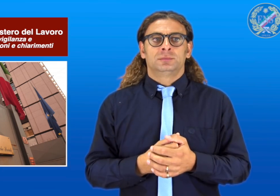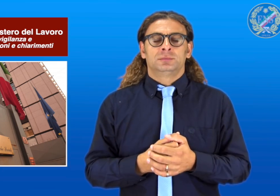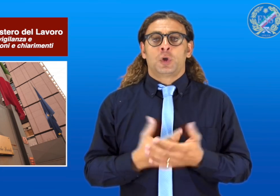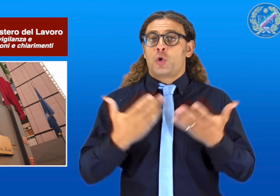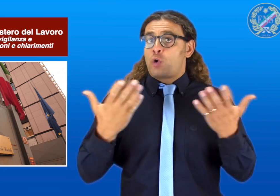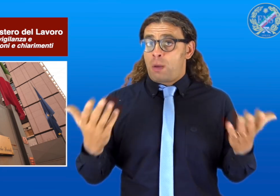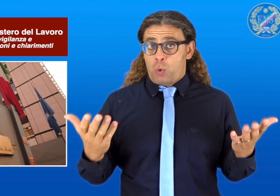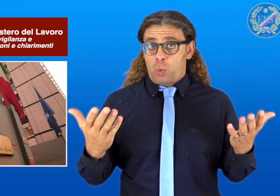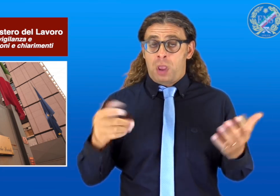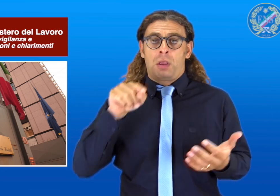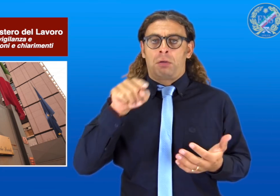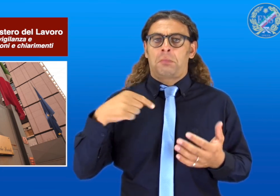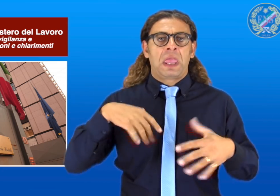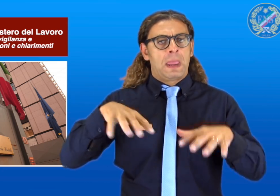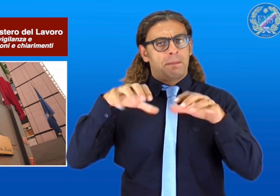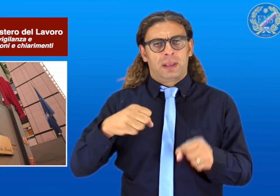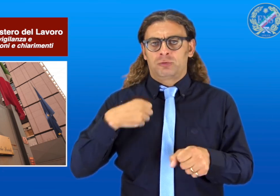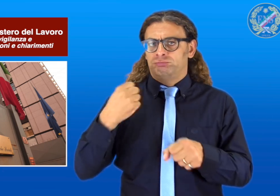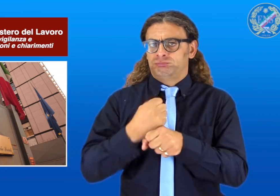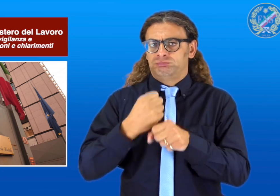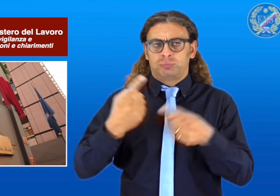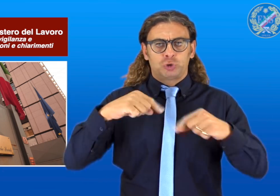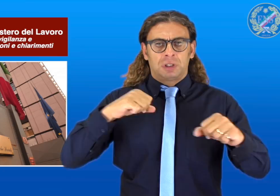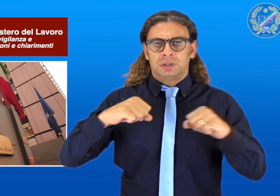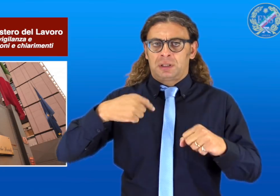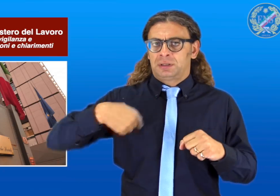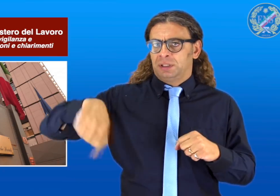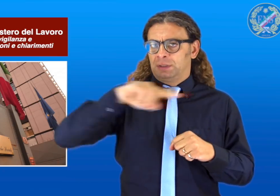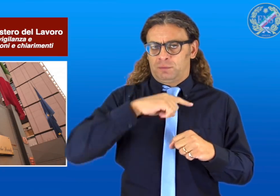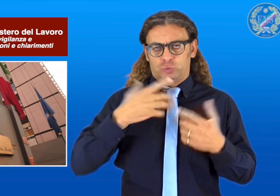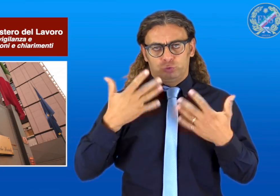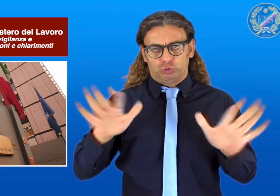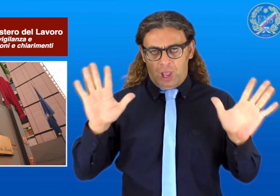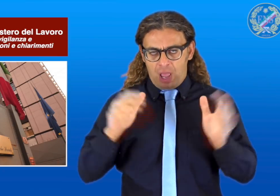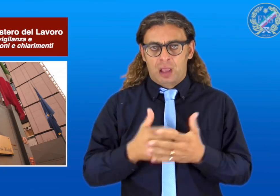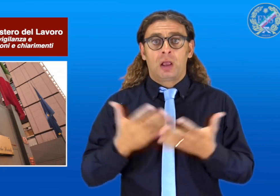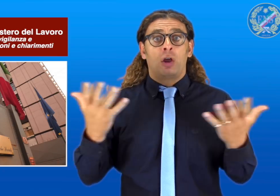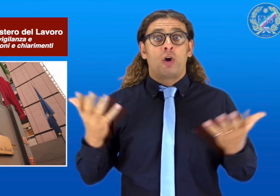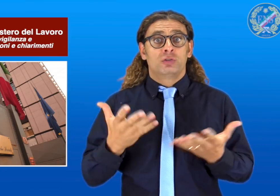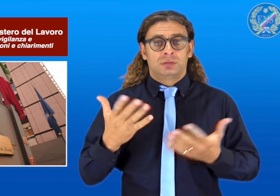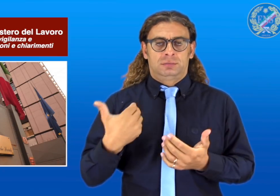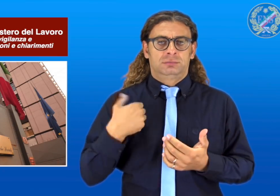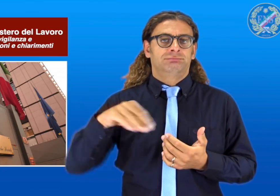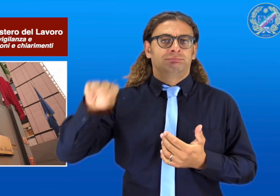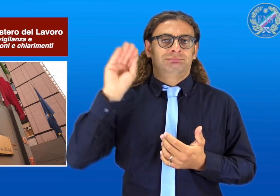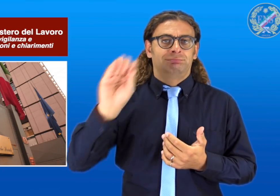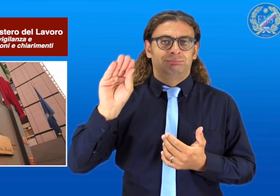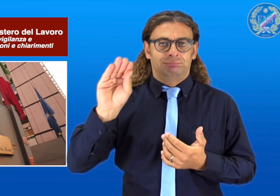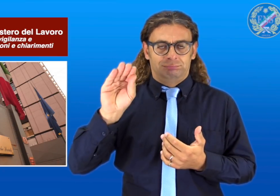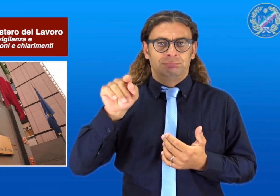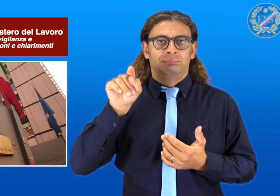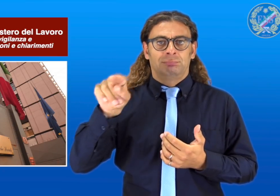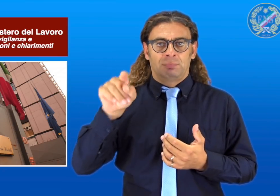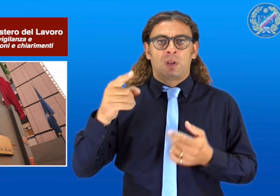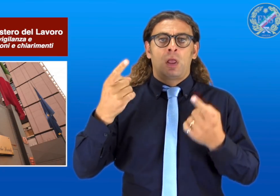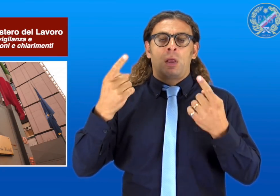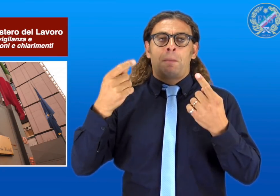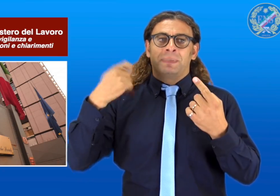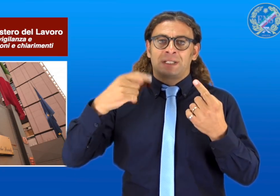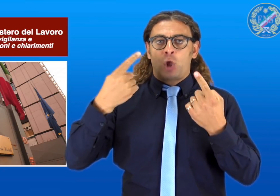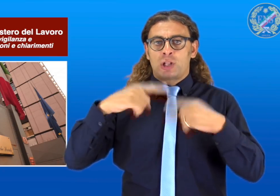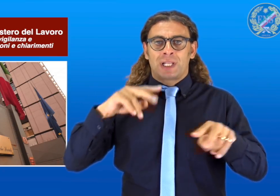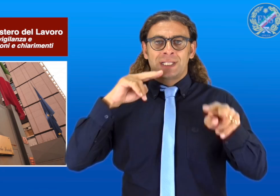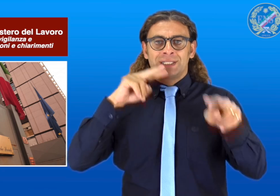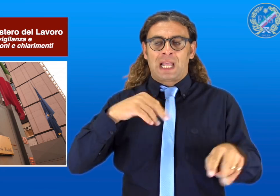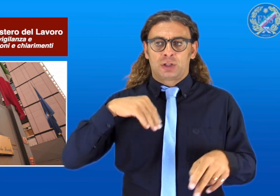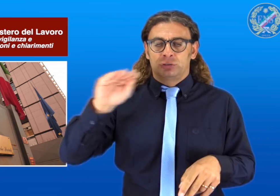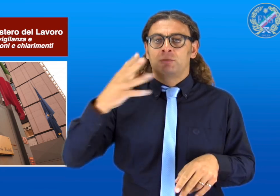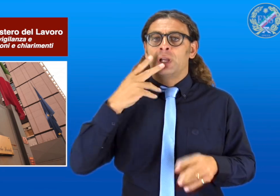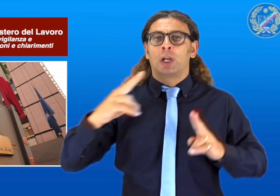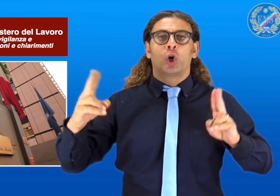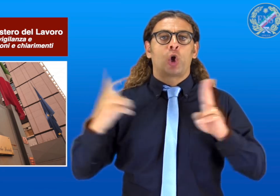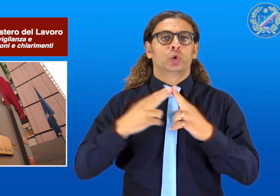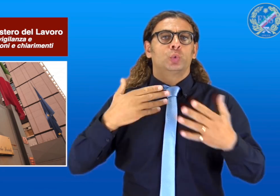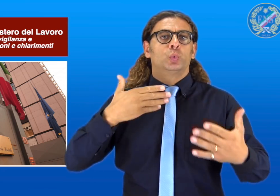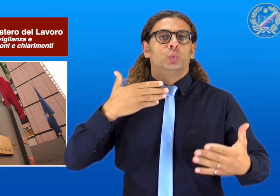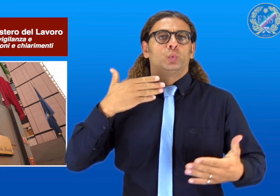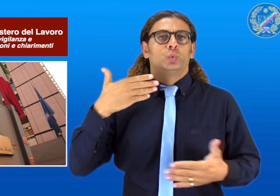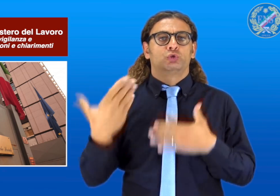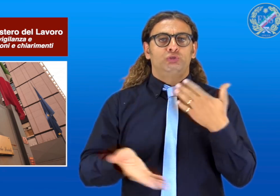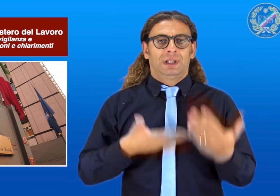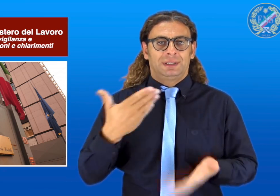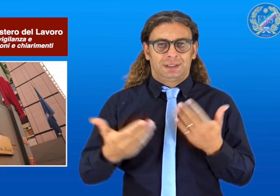Comunque insieme al Consiglio Direttivo ci stiamo impegnando per un incontro urgente con il Collegio dei Sindaci il